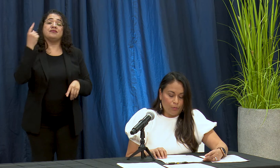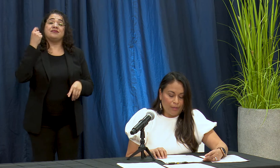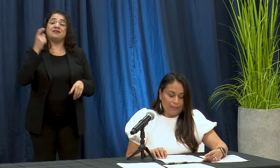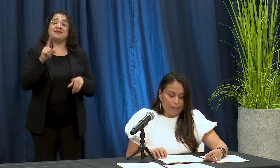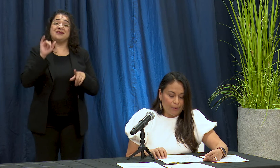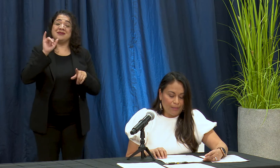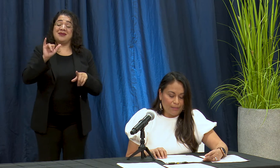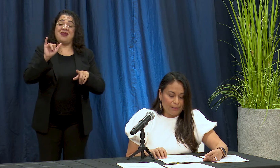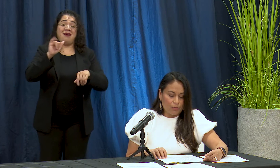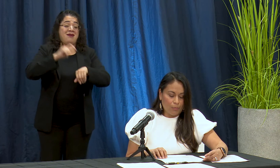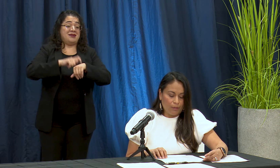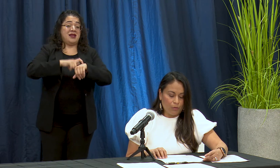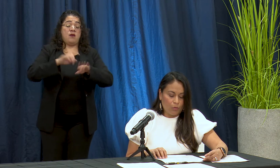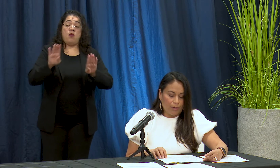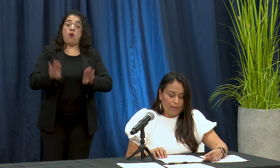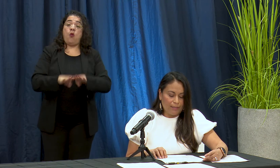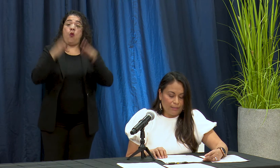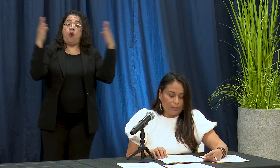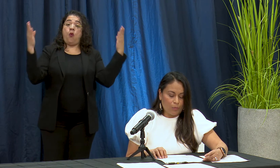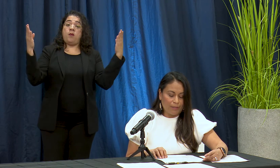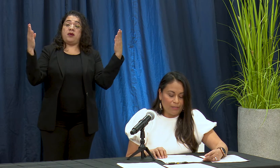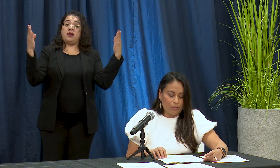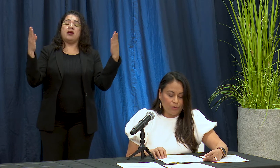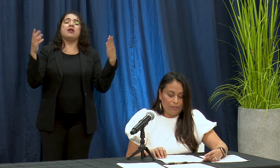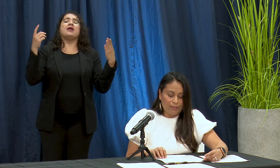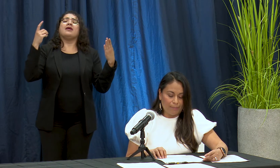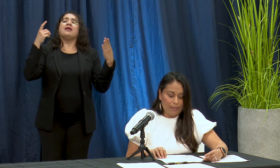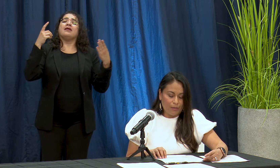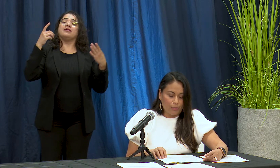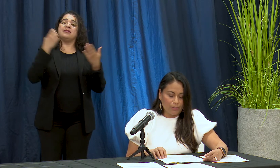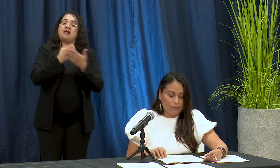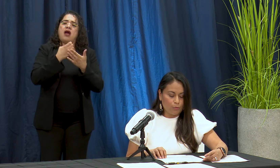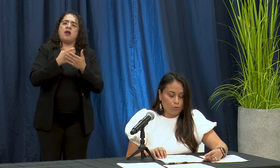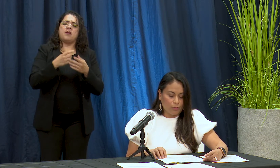una etapa say Tomac on our recommendation de medicos a funcionarios